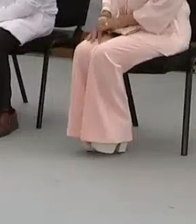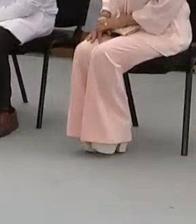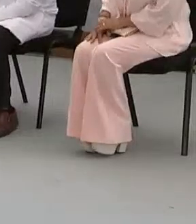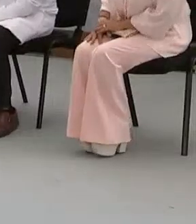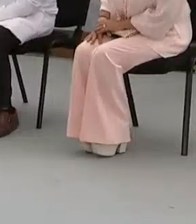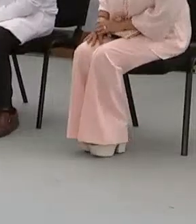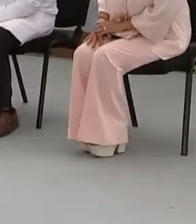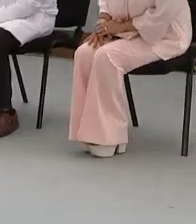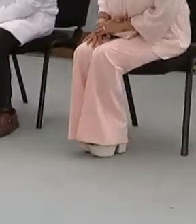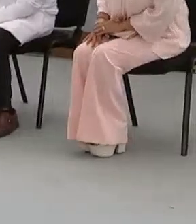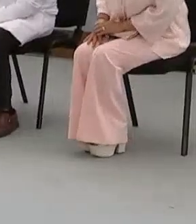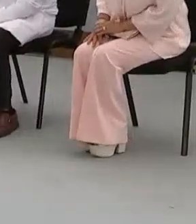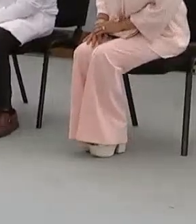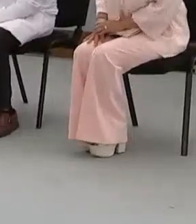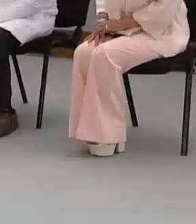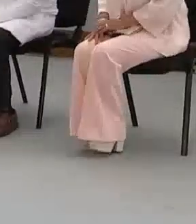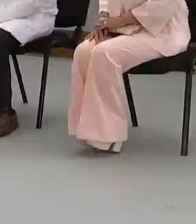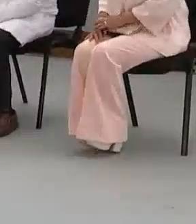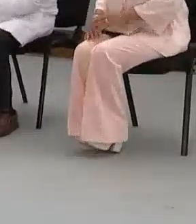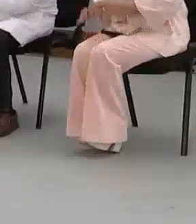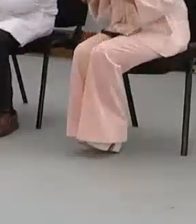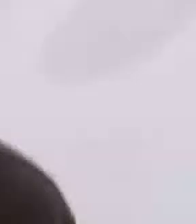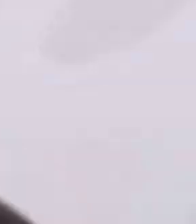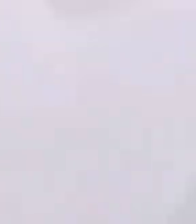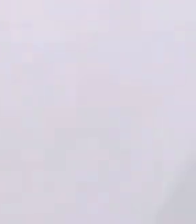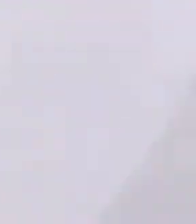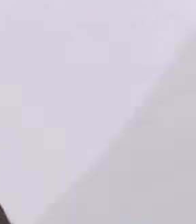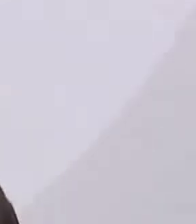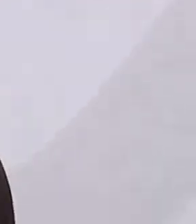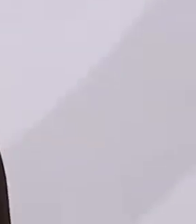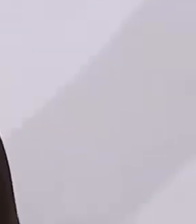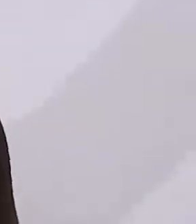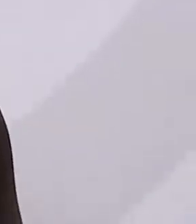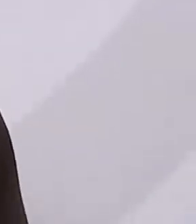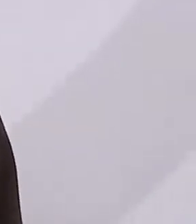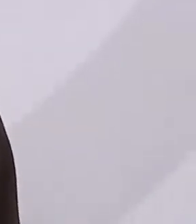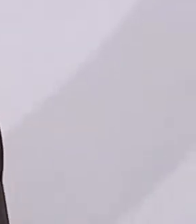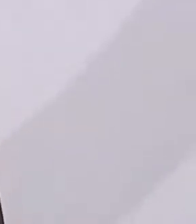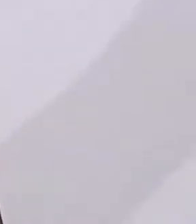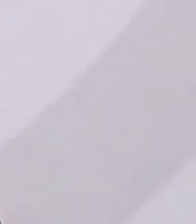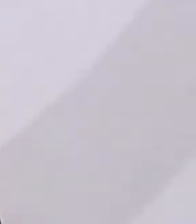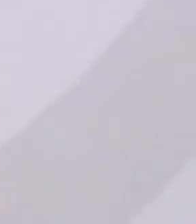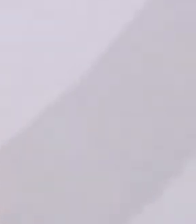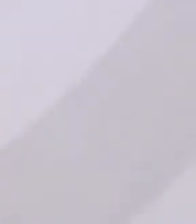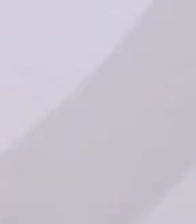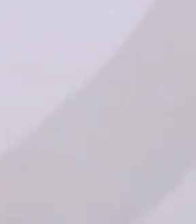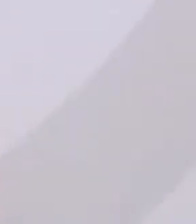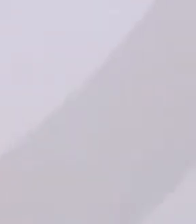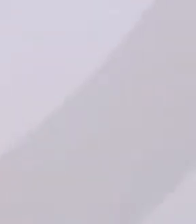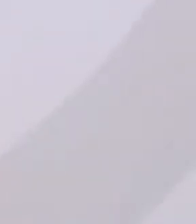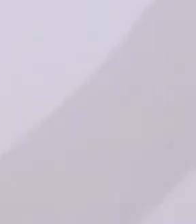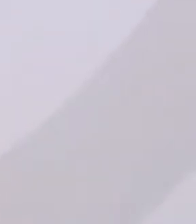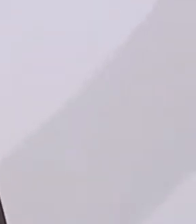Eduardo Clark García Dobarganes.